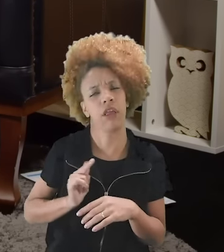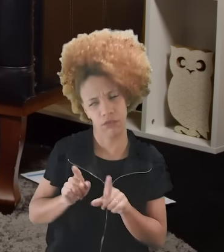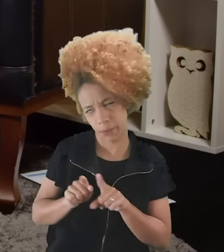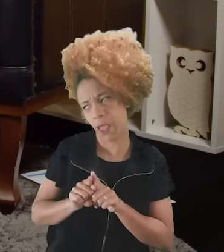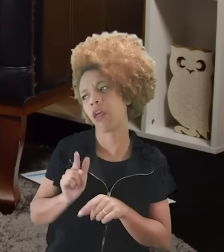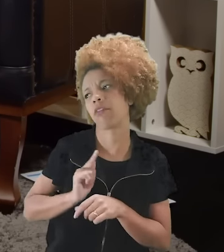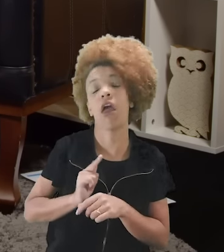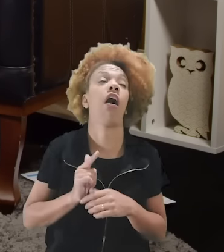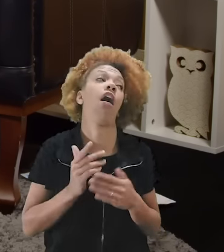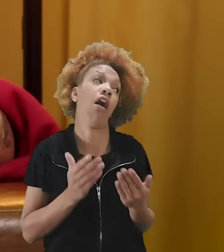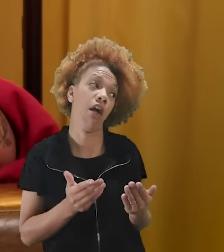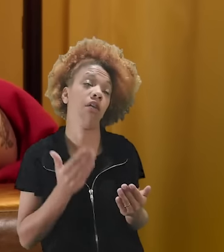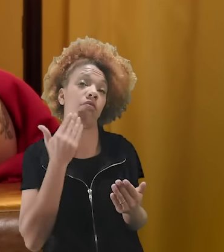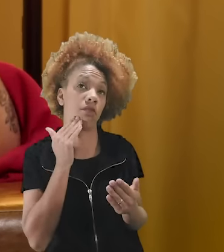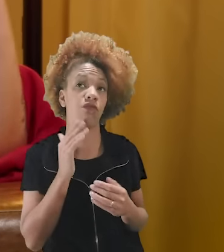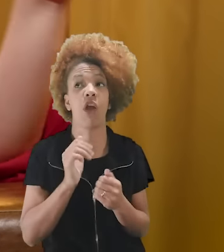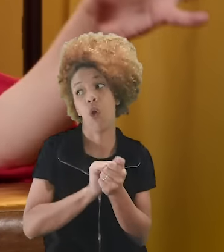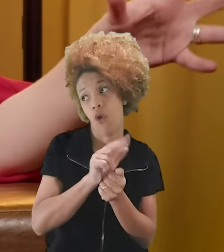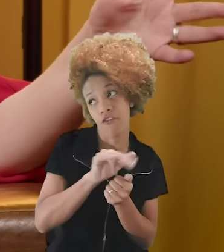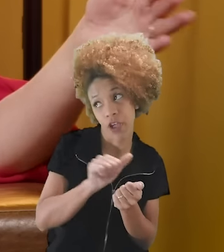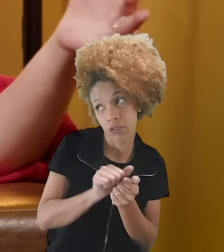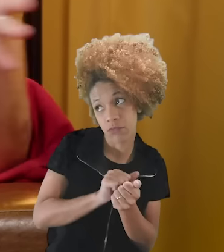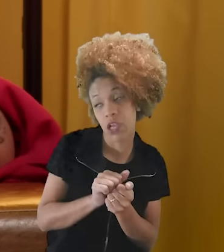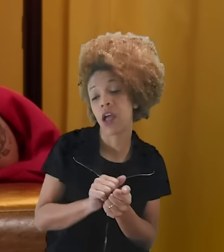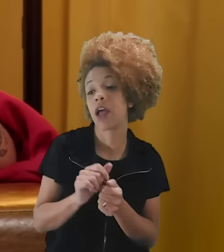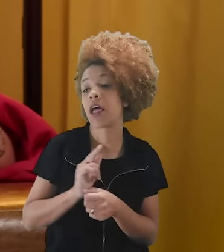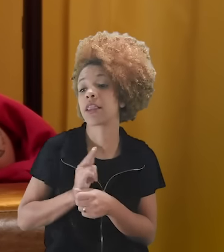bastante também tem bastante eu inicia-se com vai lavar louça daí quando o cara começa a levar bala